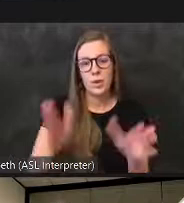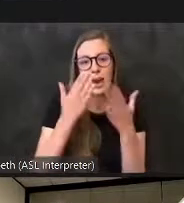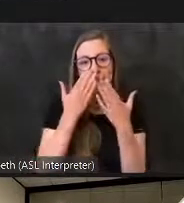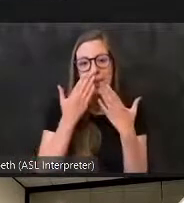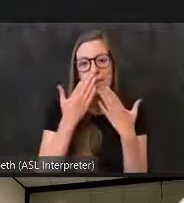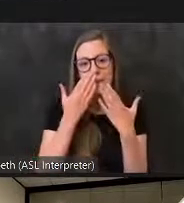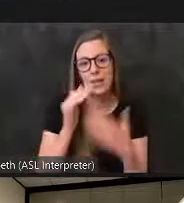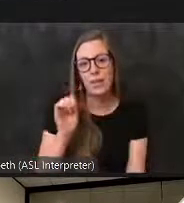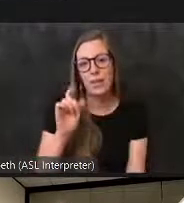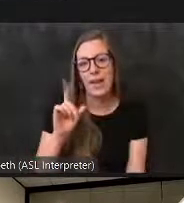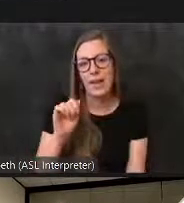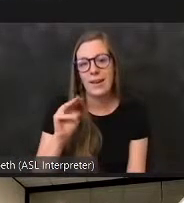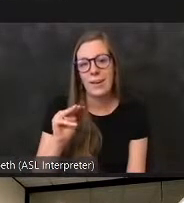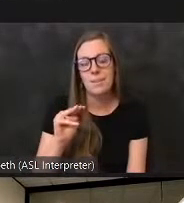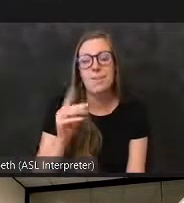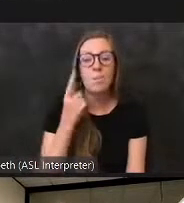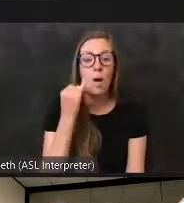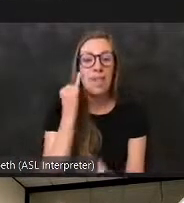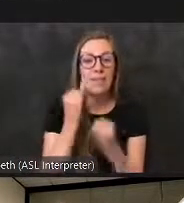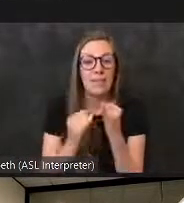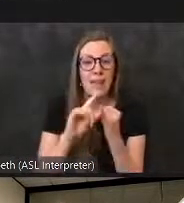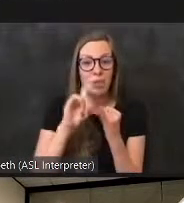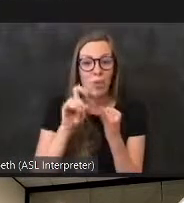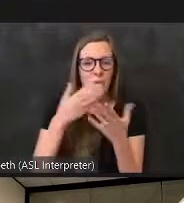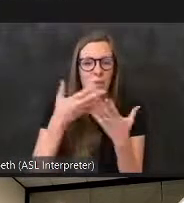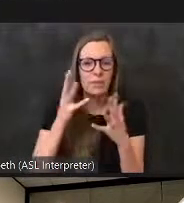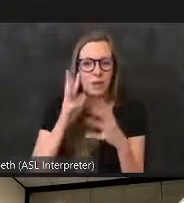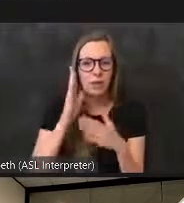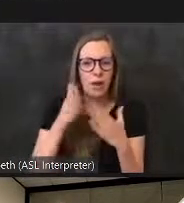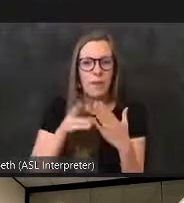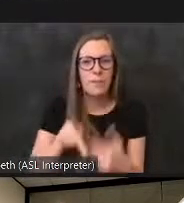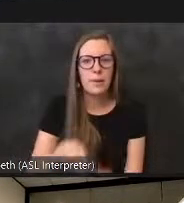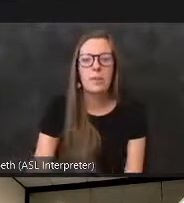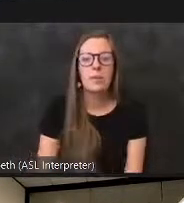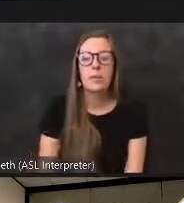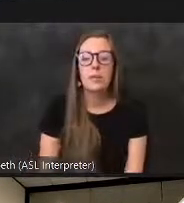Bien, gracias. Tenemos un metegol que pregunta y terminaremos